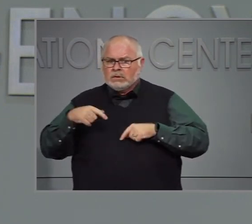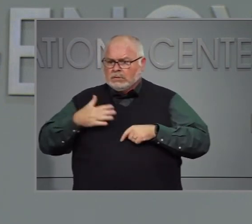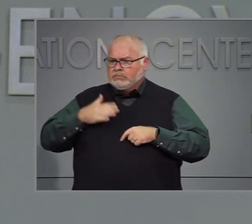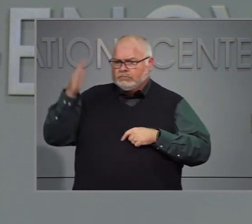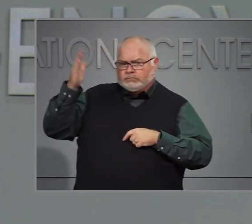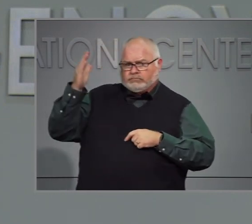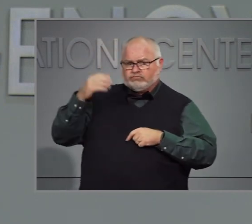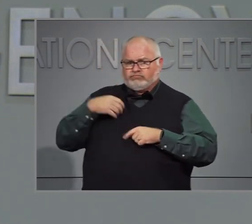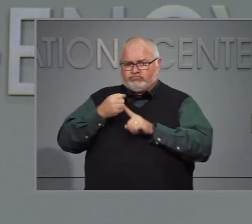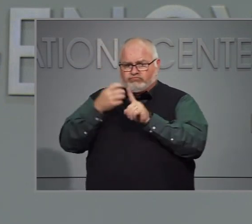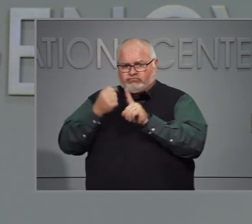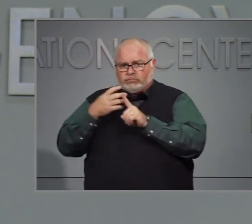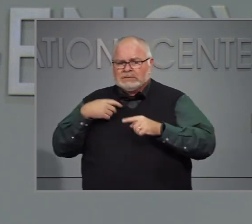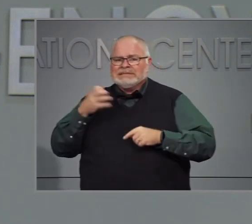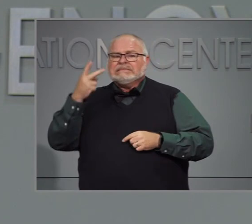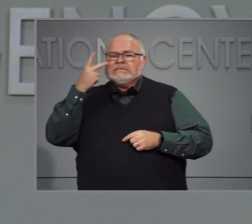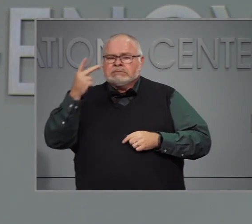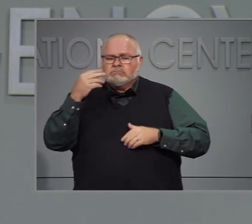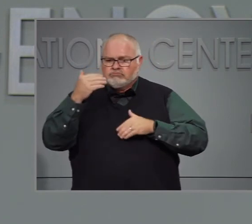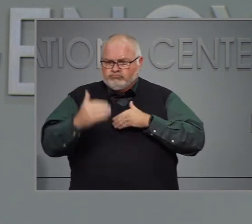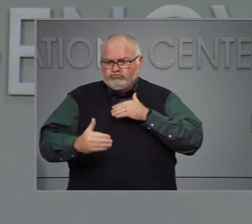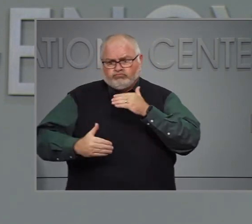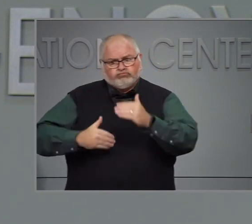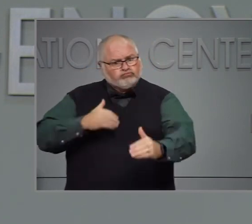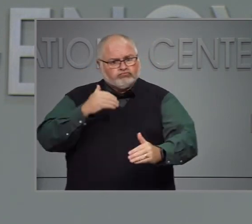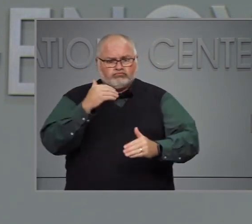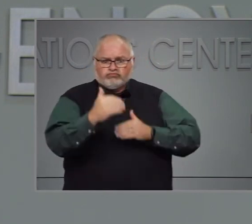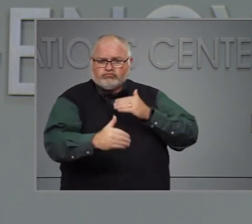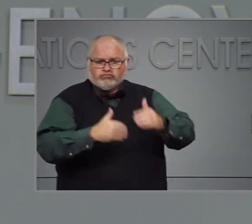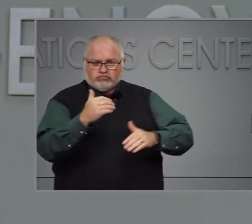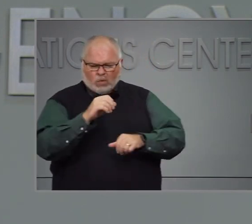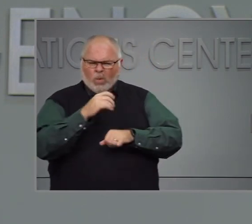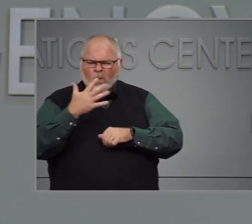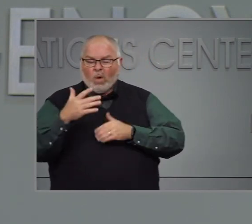explique en esta presentación estamos viendo progreso, pero nuestro trabajo continúa